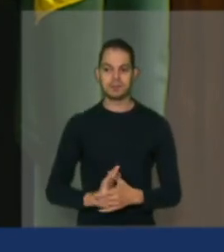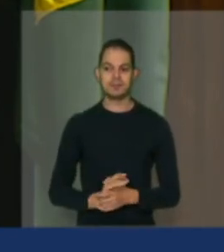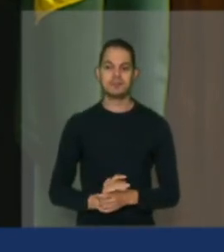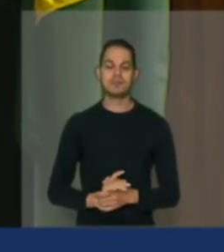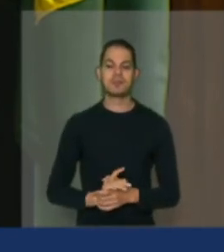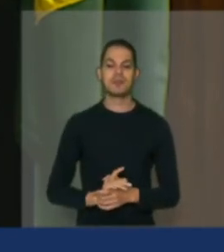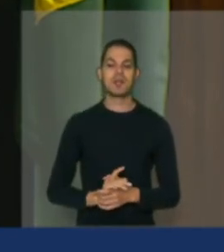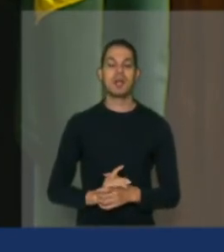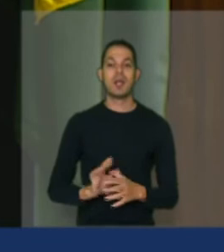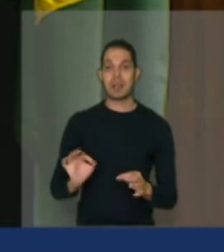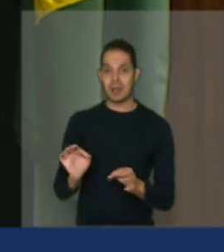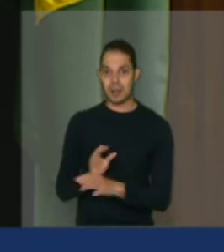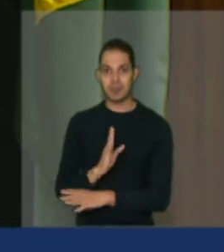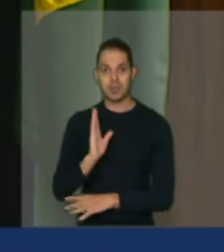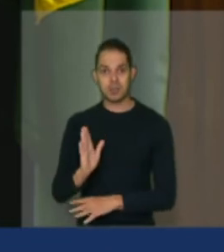NEGRO BRASILEIRO. E DEPOIS